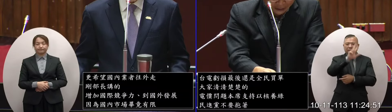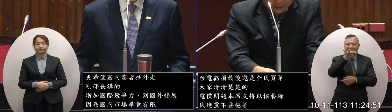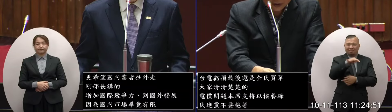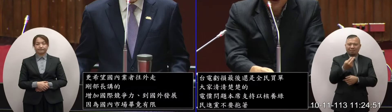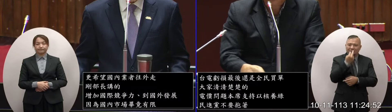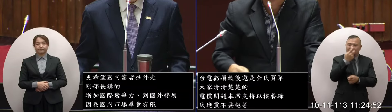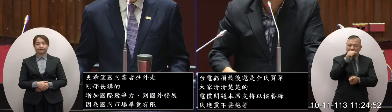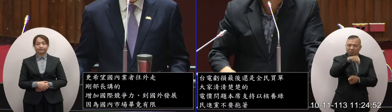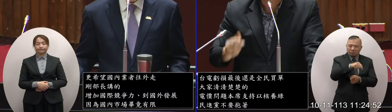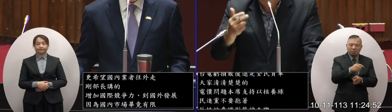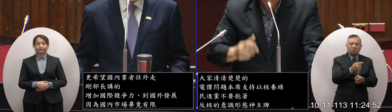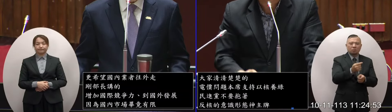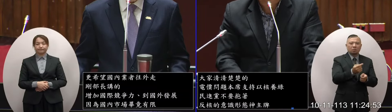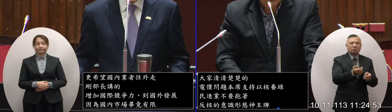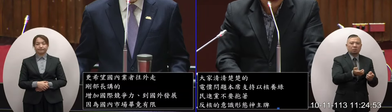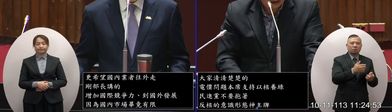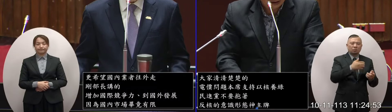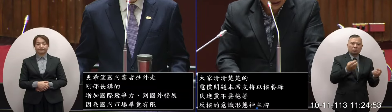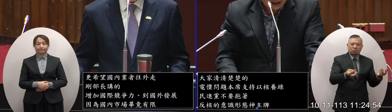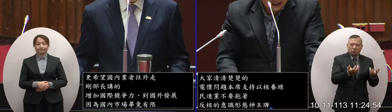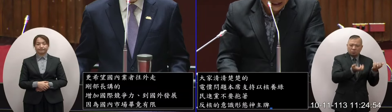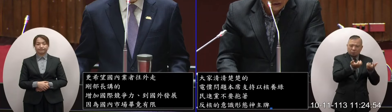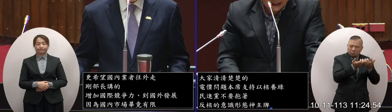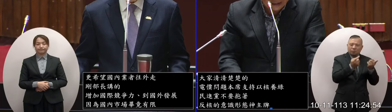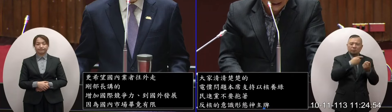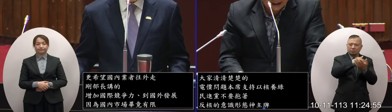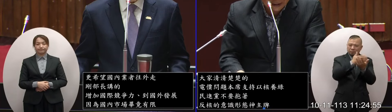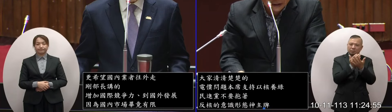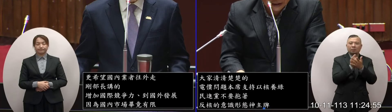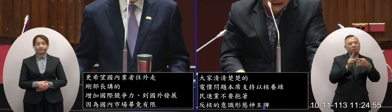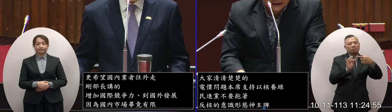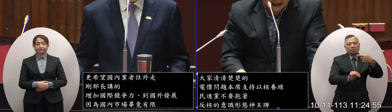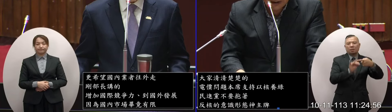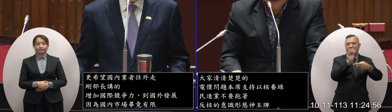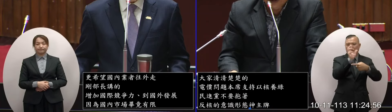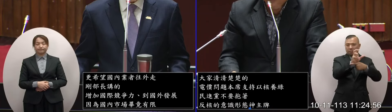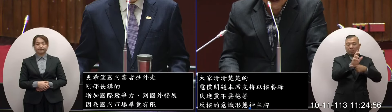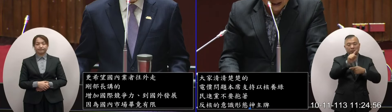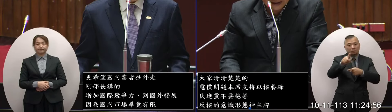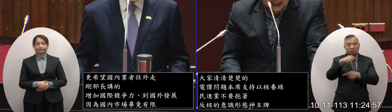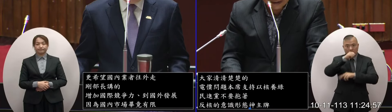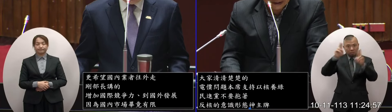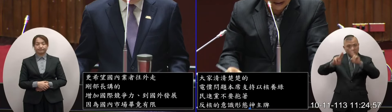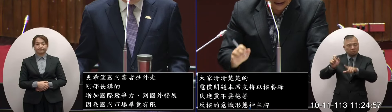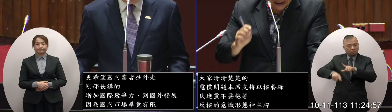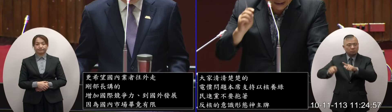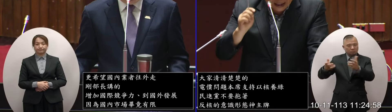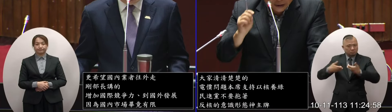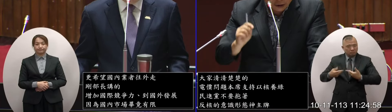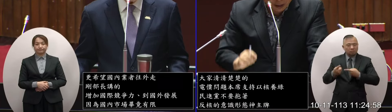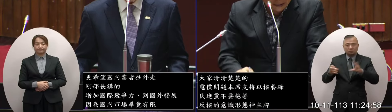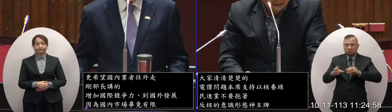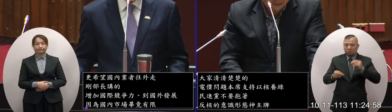等就佔了八成 那根據台電 給本席的資料 2023年燃氣發電